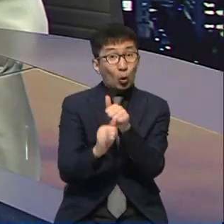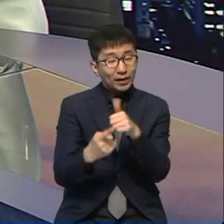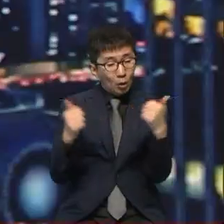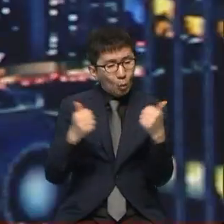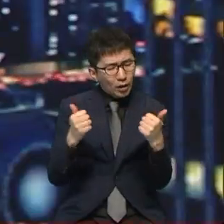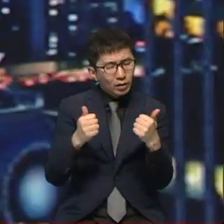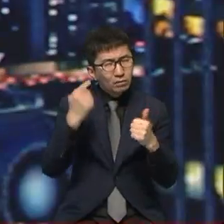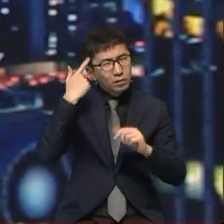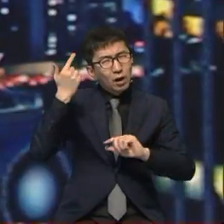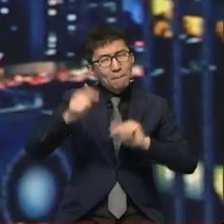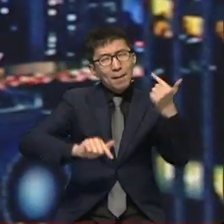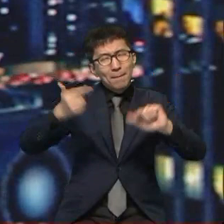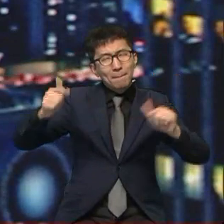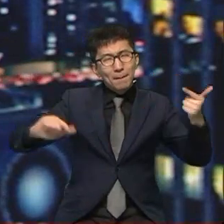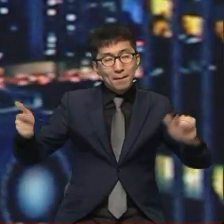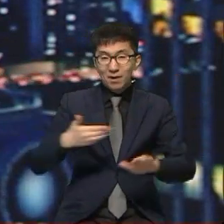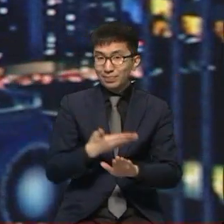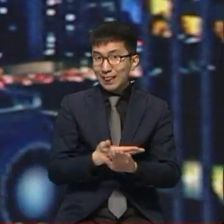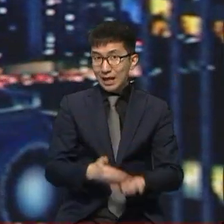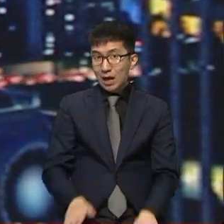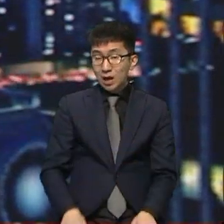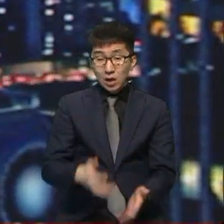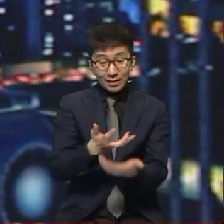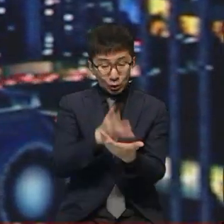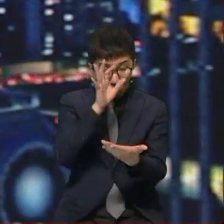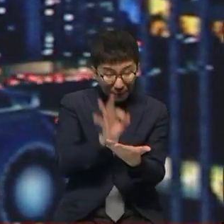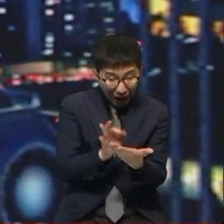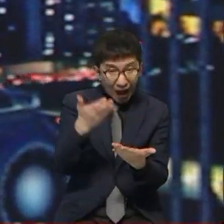똑같은 국내 자료를 보고도 마스크 빨리 풀어야 한다.